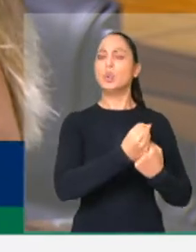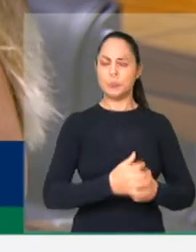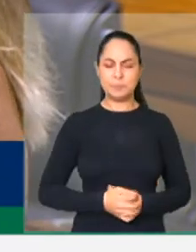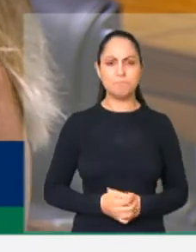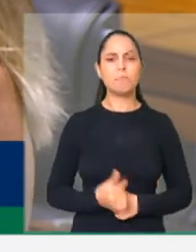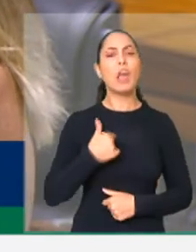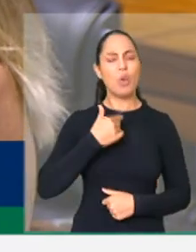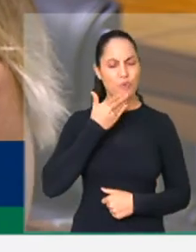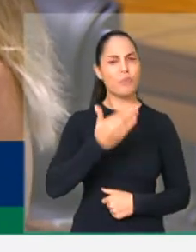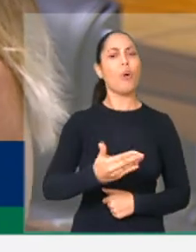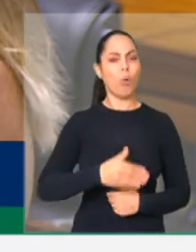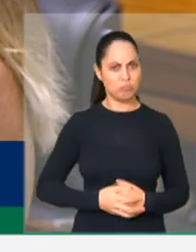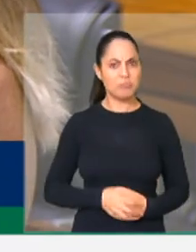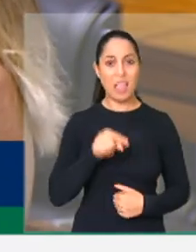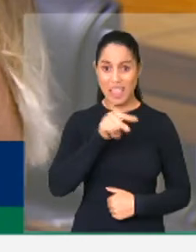[DEP. HENRIQUE FONTANA]: PRESIDENTE, BOA